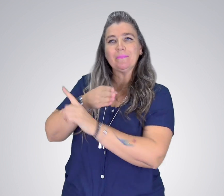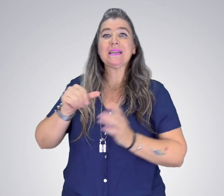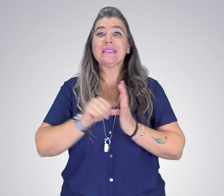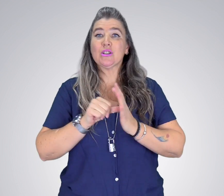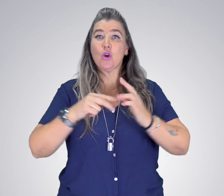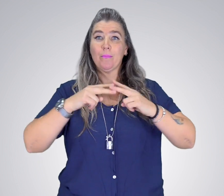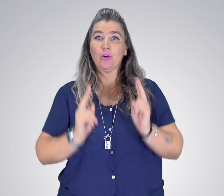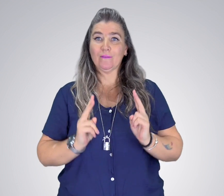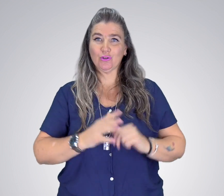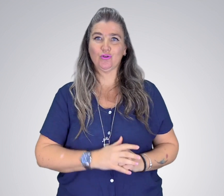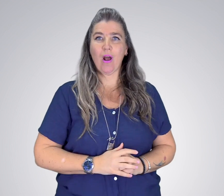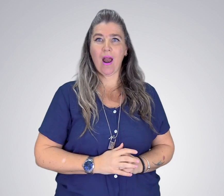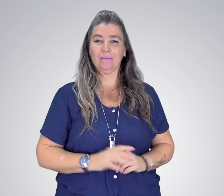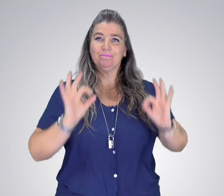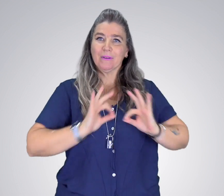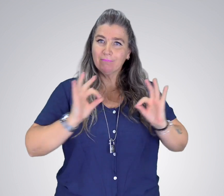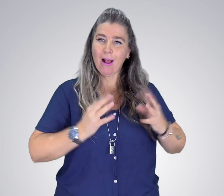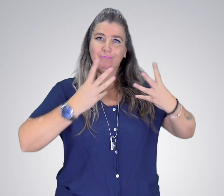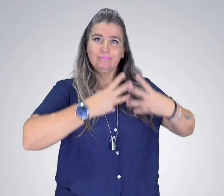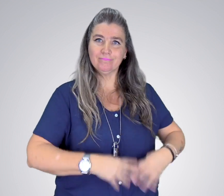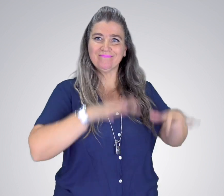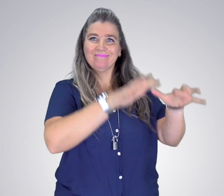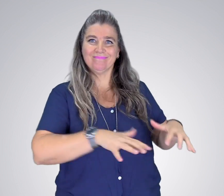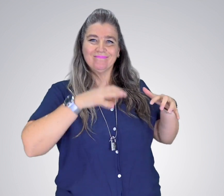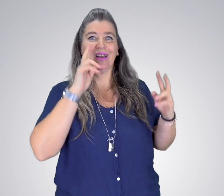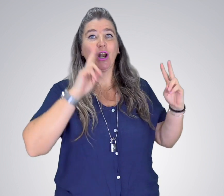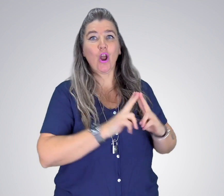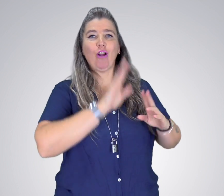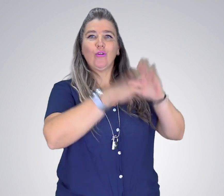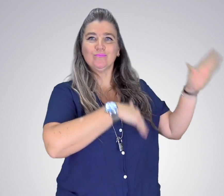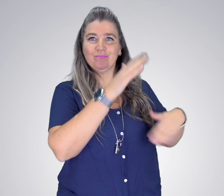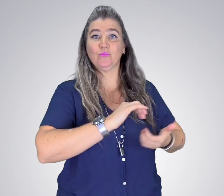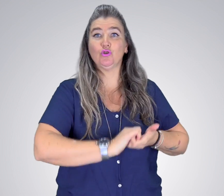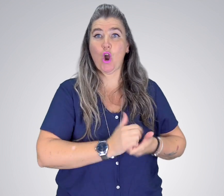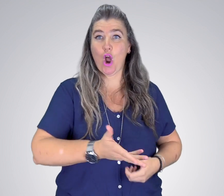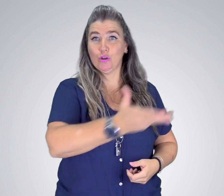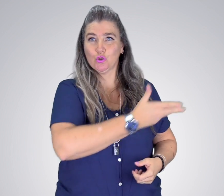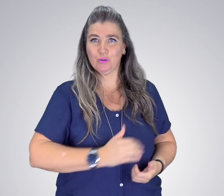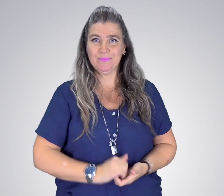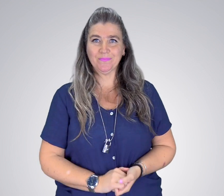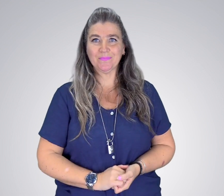le Sezioni Provinciali dovranno convocare i soci in Assemblea